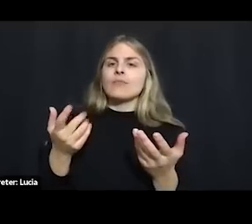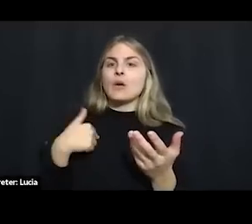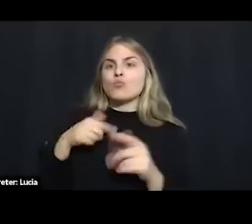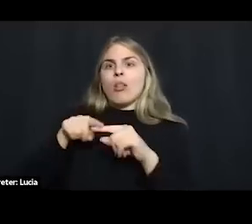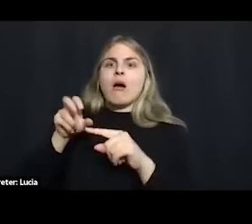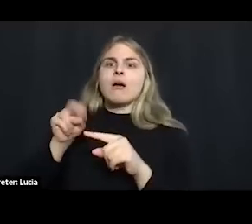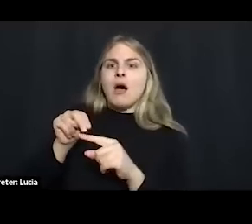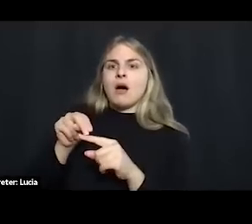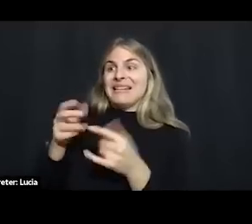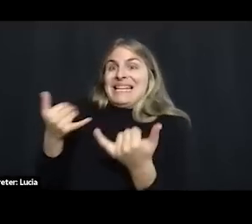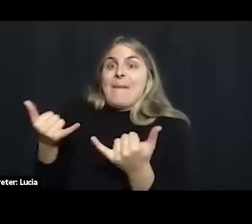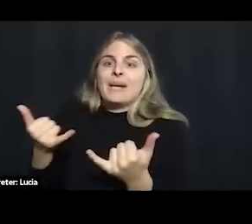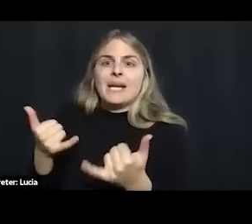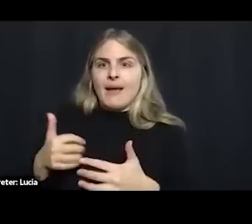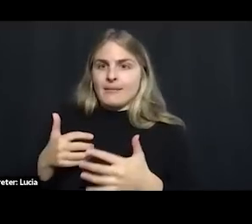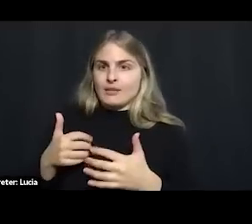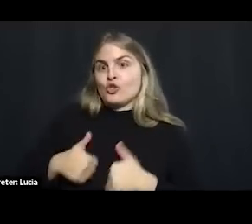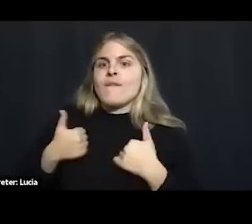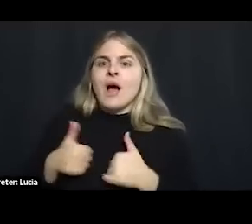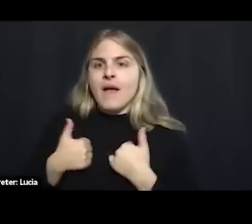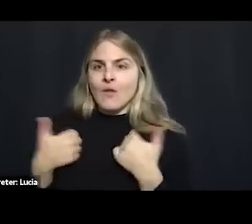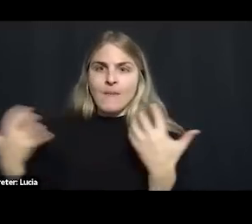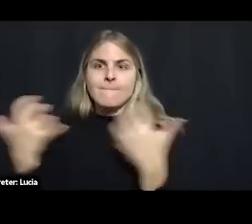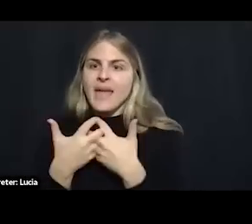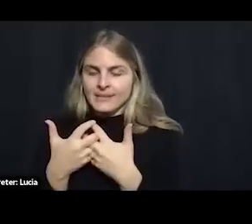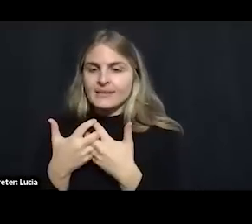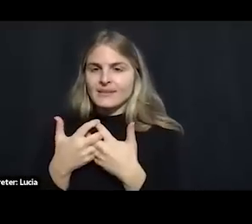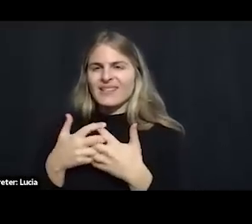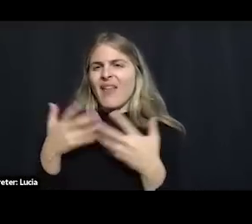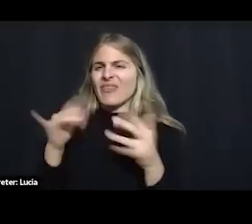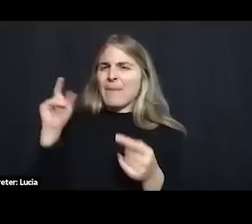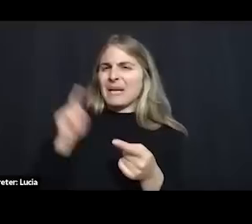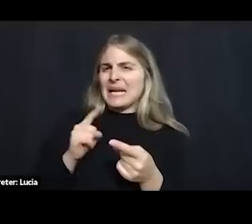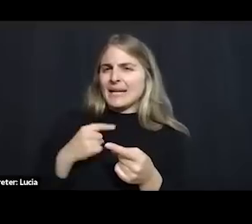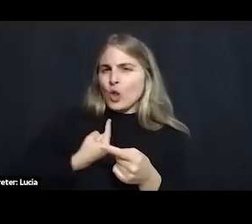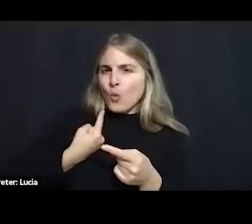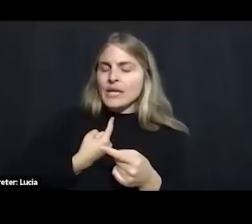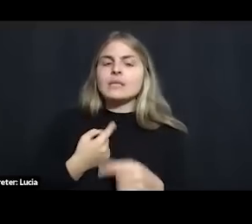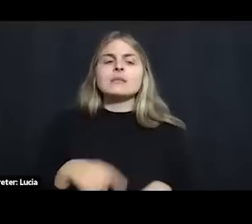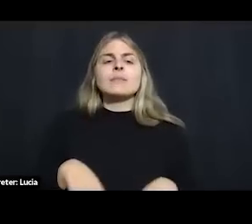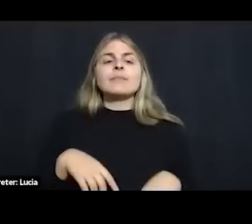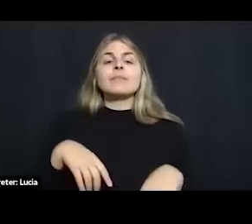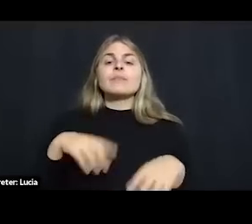en lugar de necesidades emocionales que mitigan la soledad. Curiosamente, algunos participantes describen satisfacción